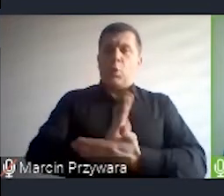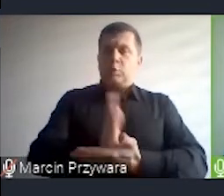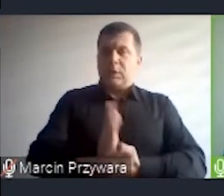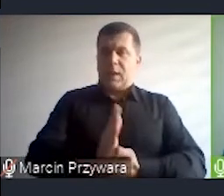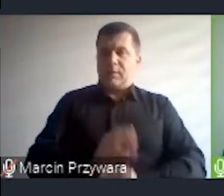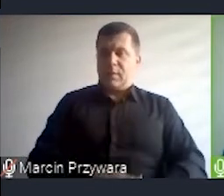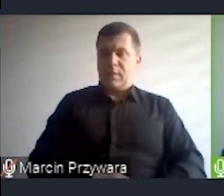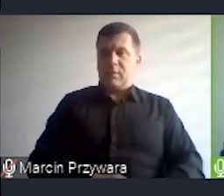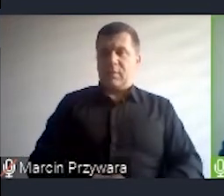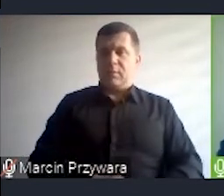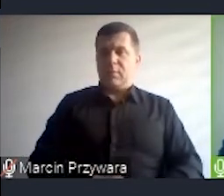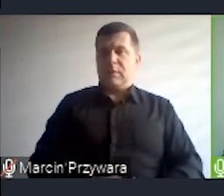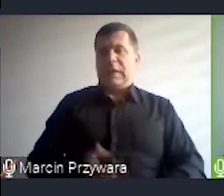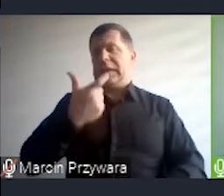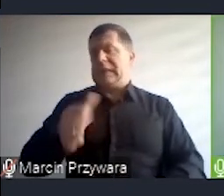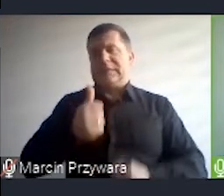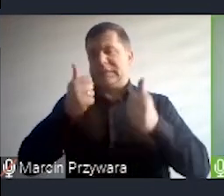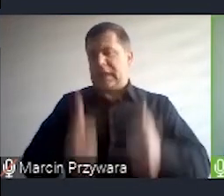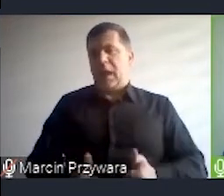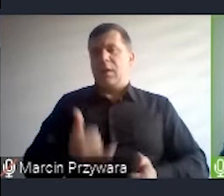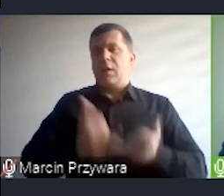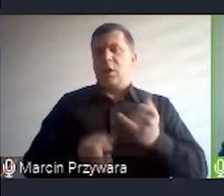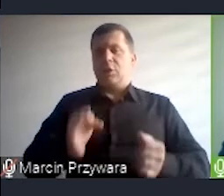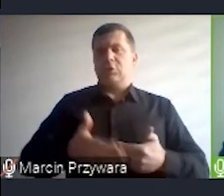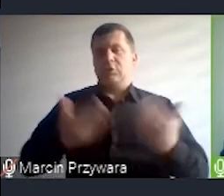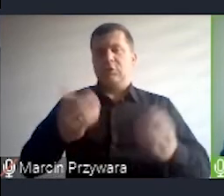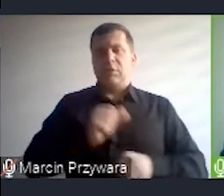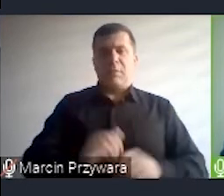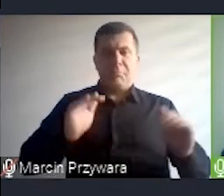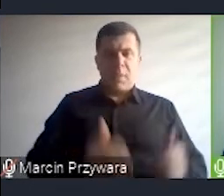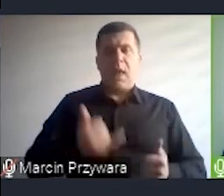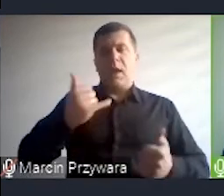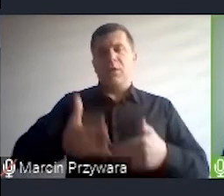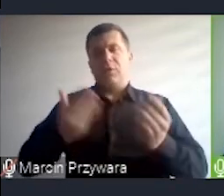czyli nic się nie stanie jeśli w tym dniu jest mnij a w innym dniu jest więcej,